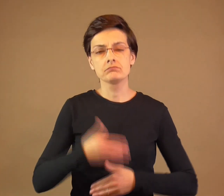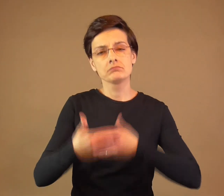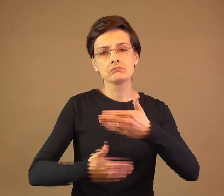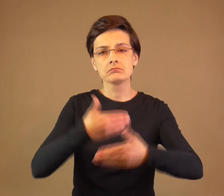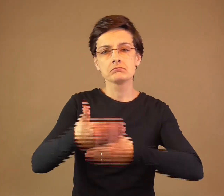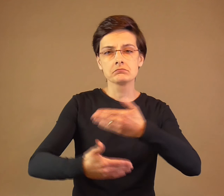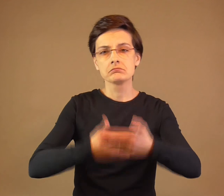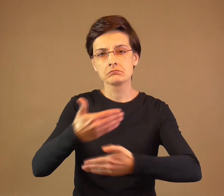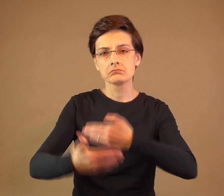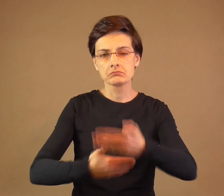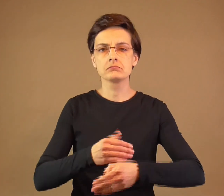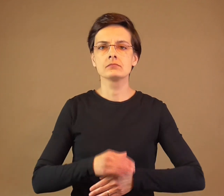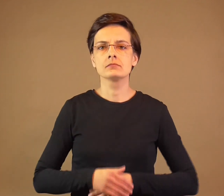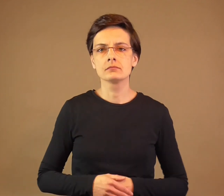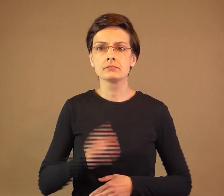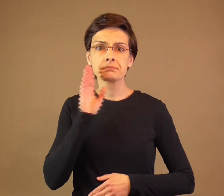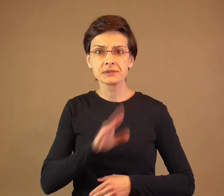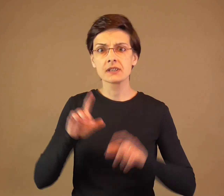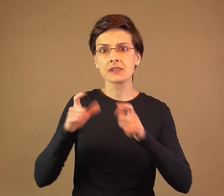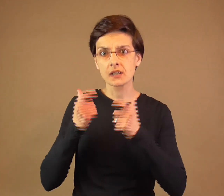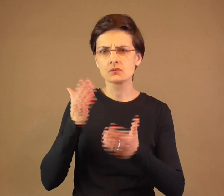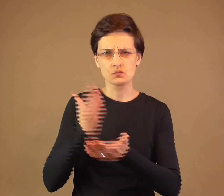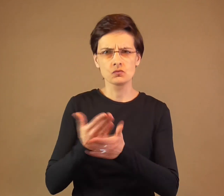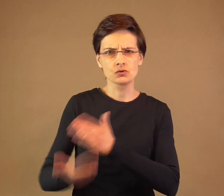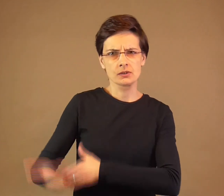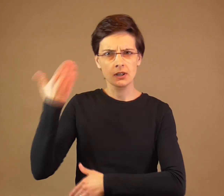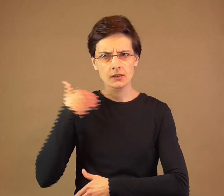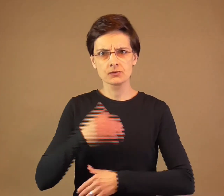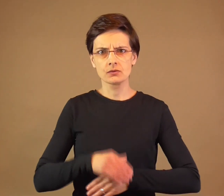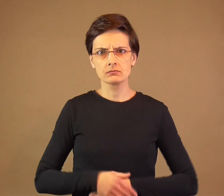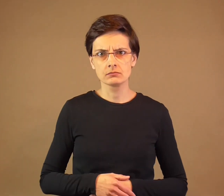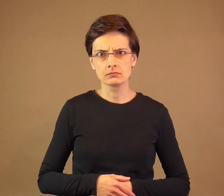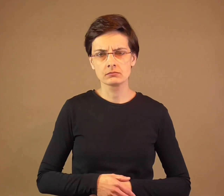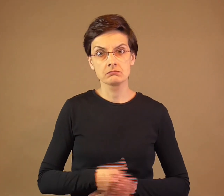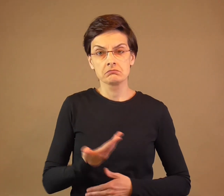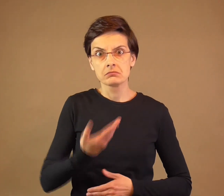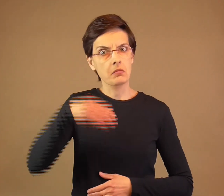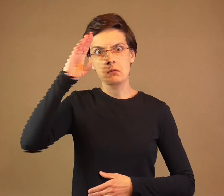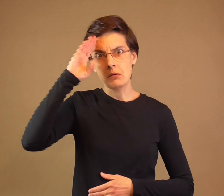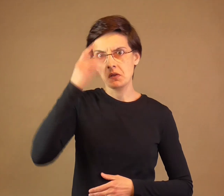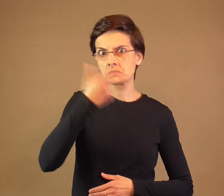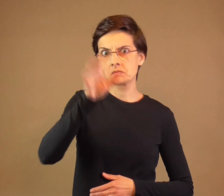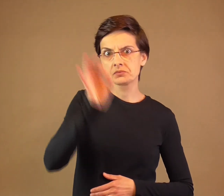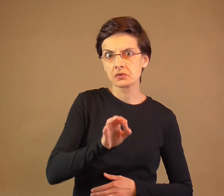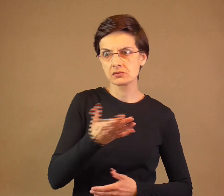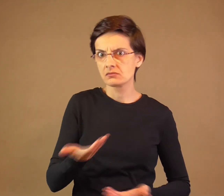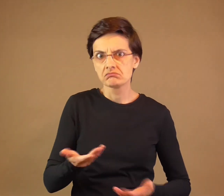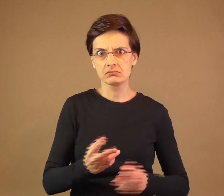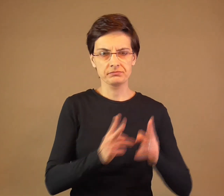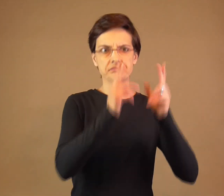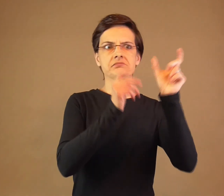Potem stopniowo zapominamy, mieszamy fakty.